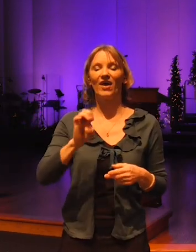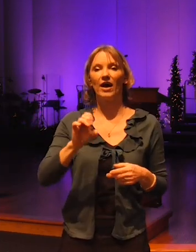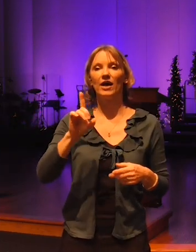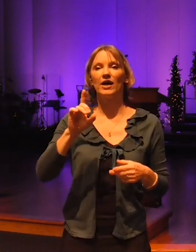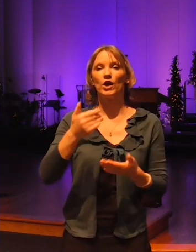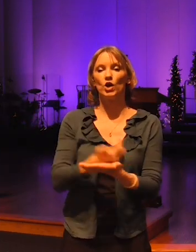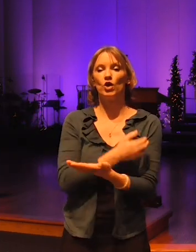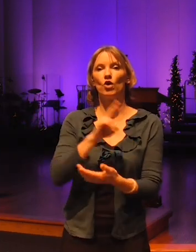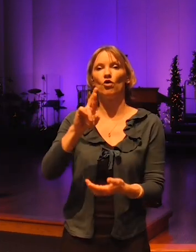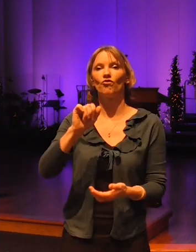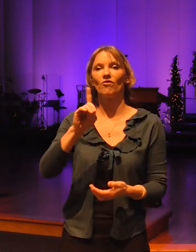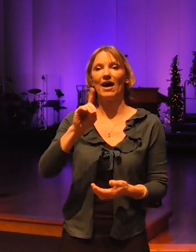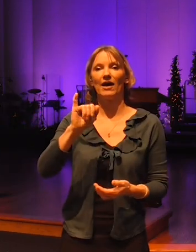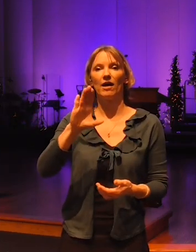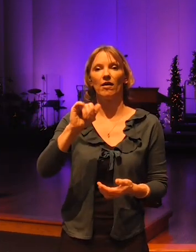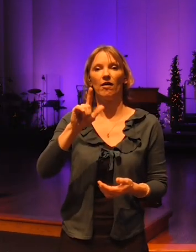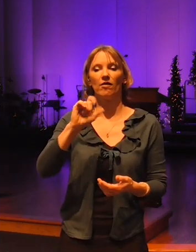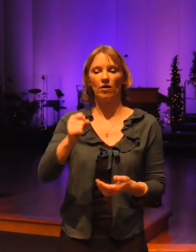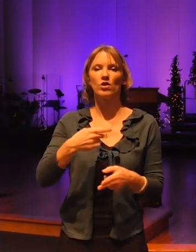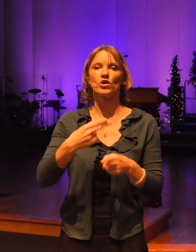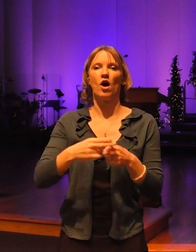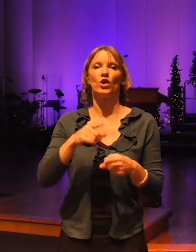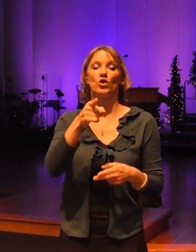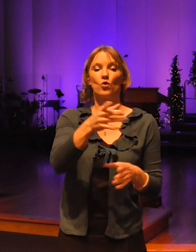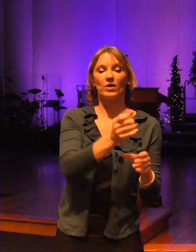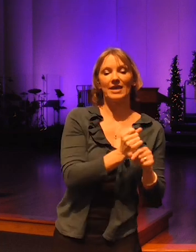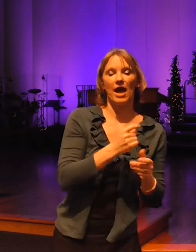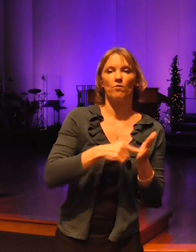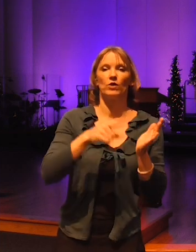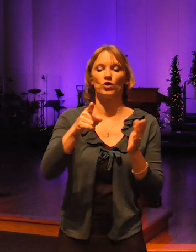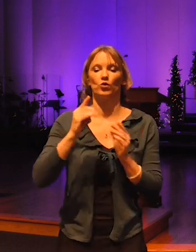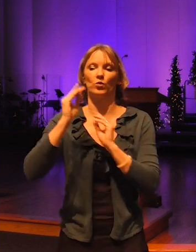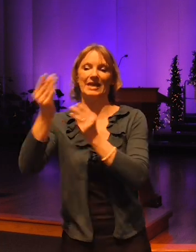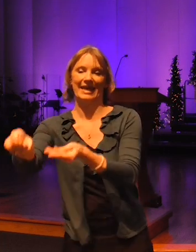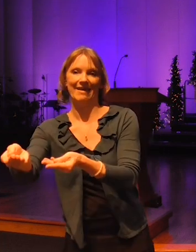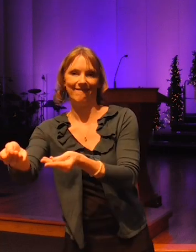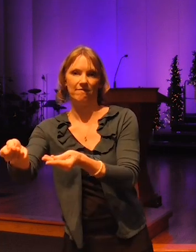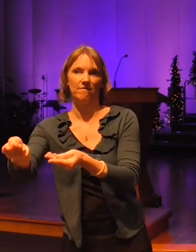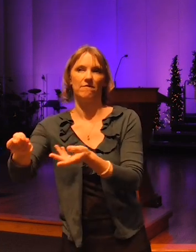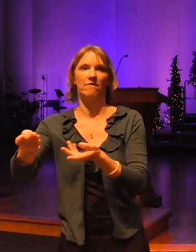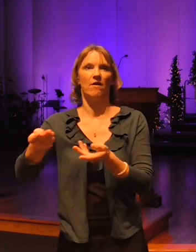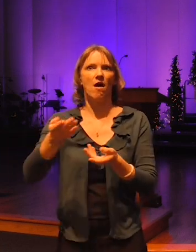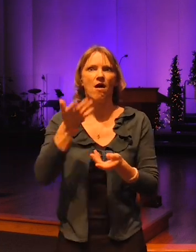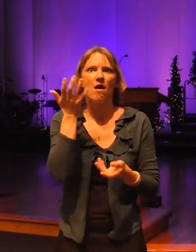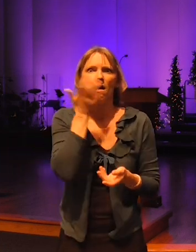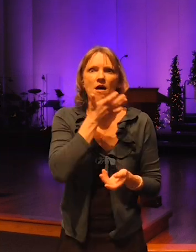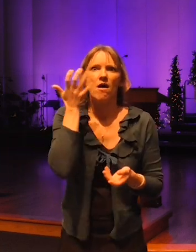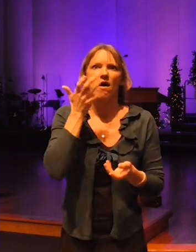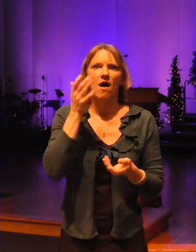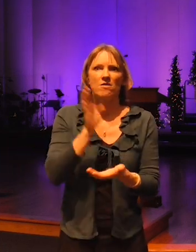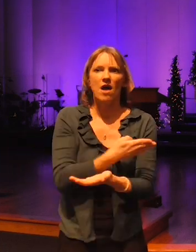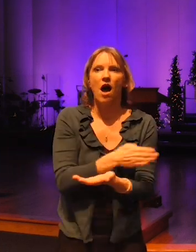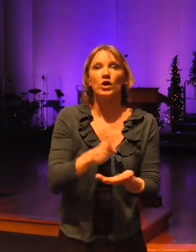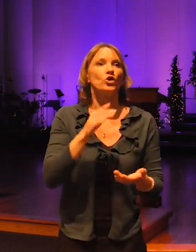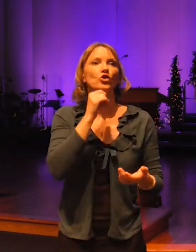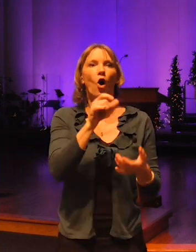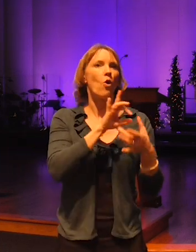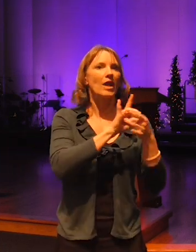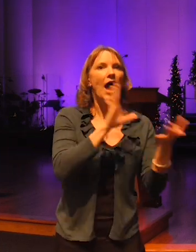era una canción increíble con letras increíbles como "no te dejes ir" tienes la música en ti solo